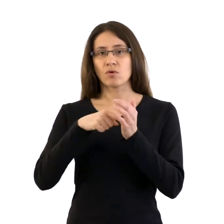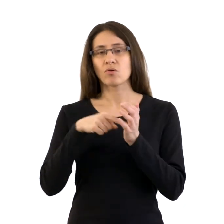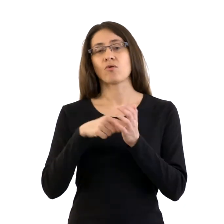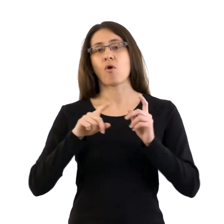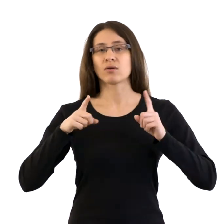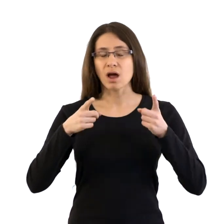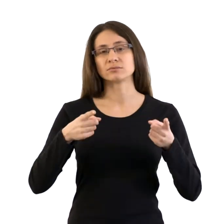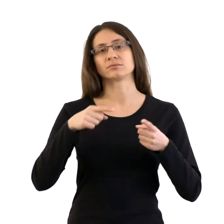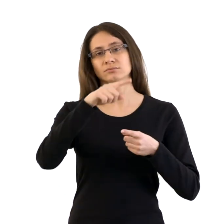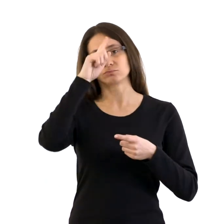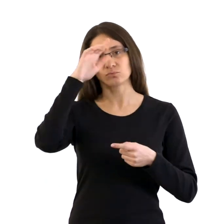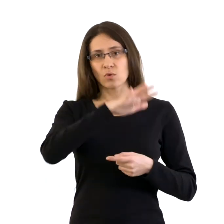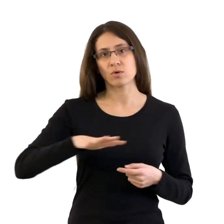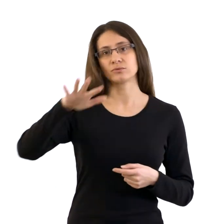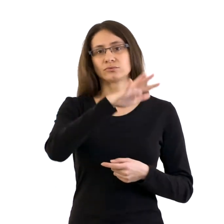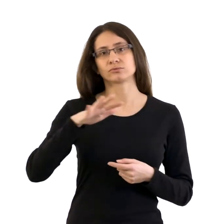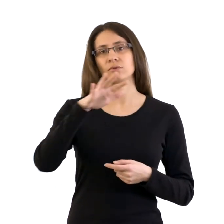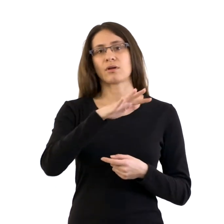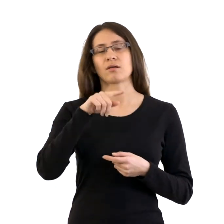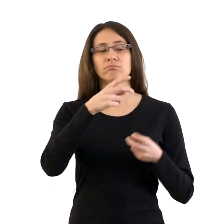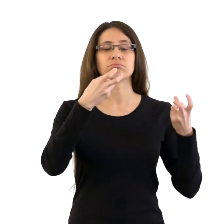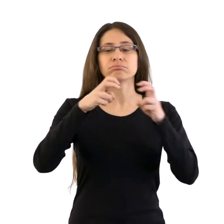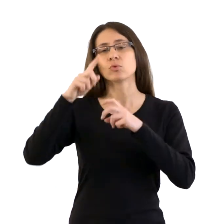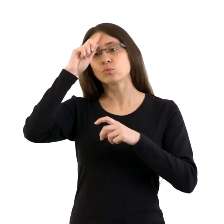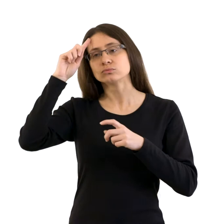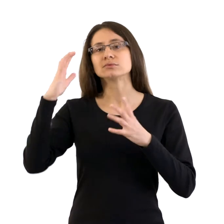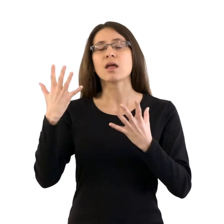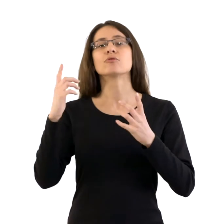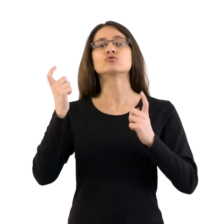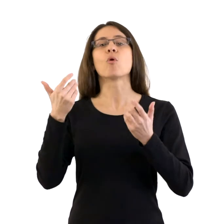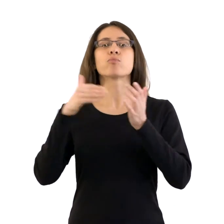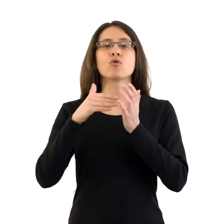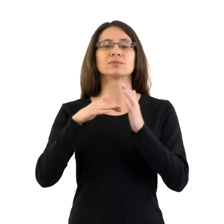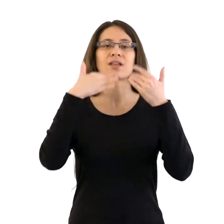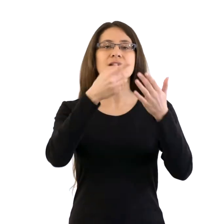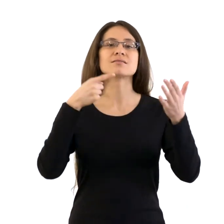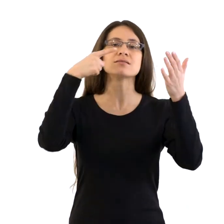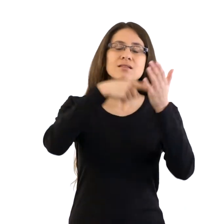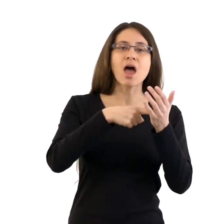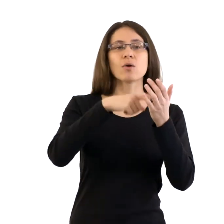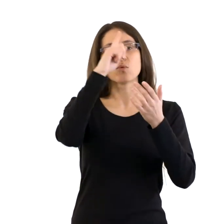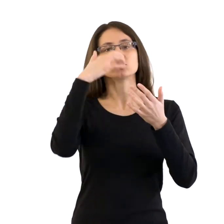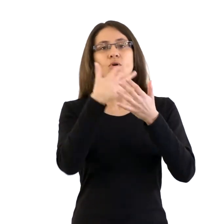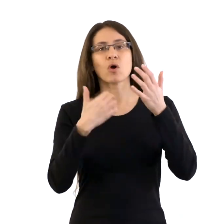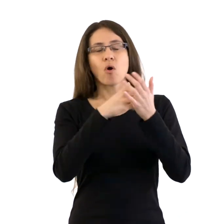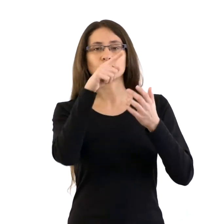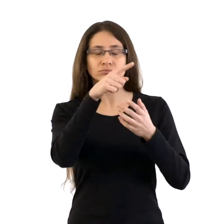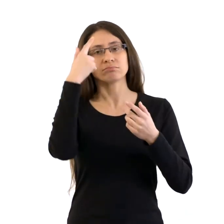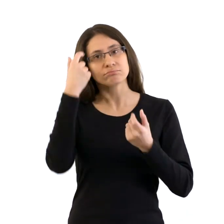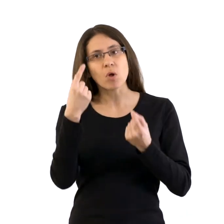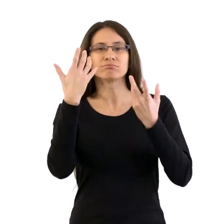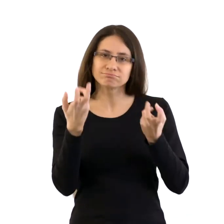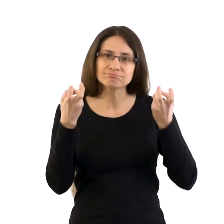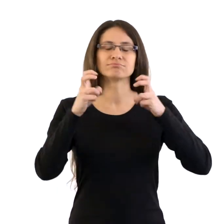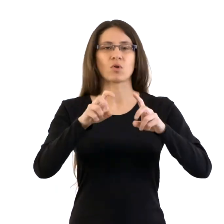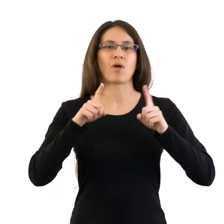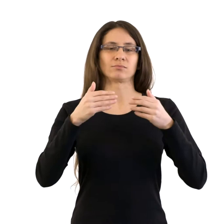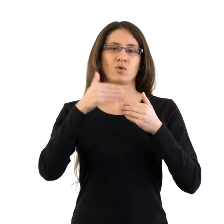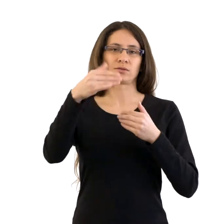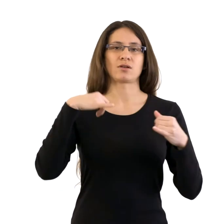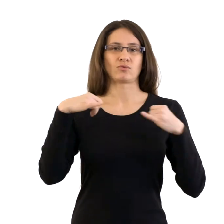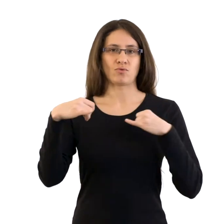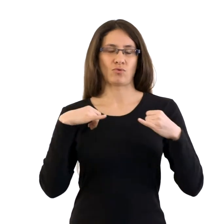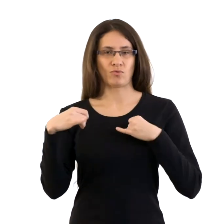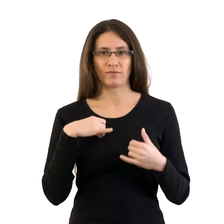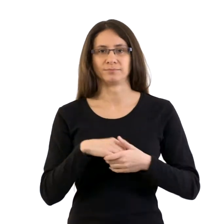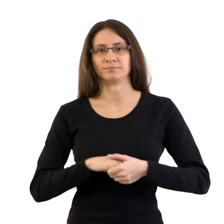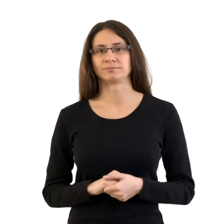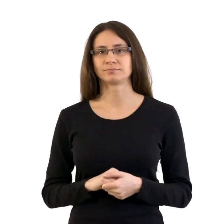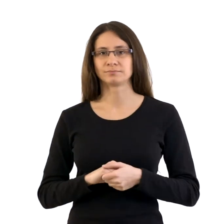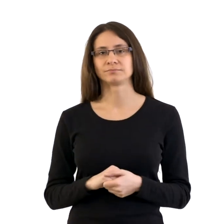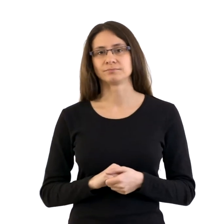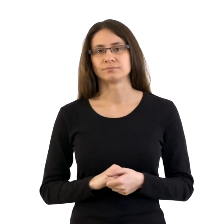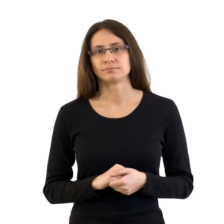Jest to organizacja obywatelska (założona przez obywateli lub ich organizacje) działająca z własnej inicjatywy na rzecz wybranego interesu publicznego